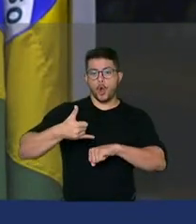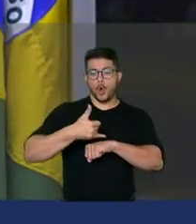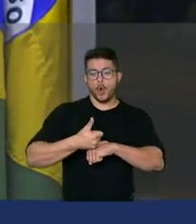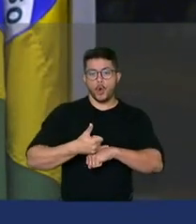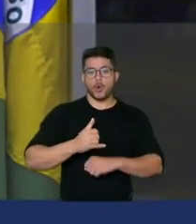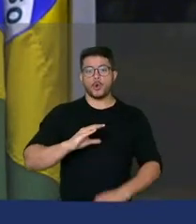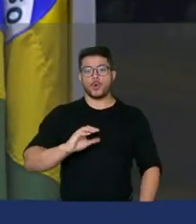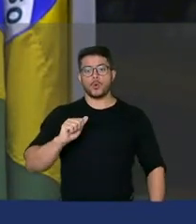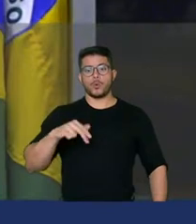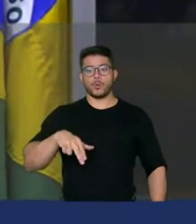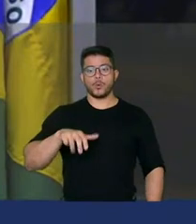ÓLEO DA CANNABIS PARA ATENDER QUE ELES CHAMAM DE NECESSIDADE